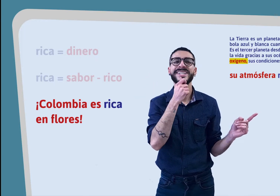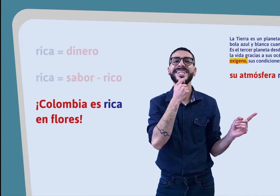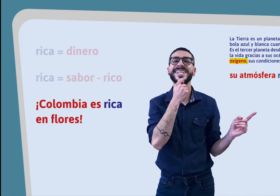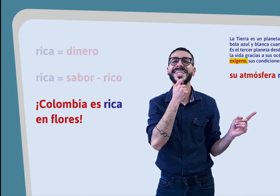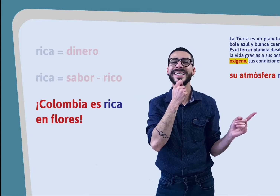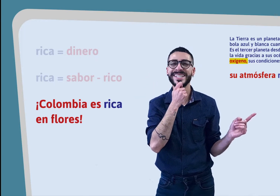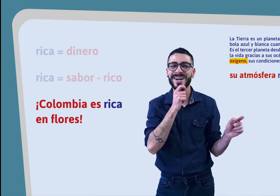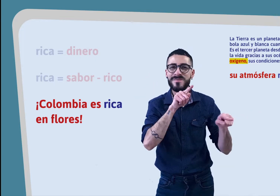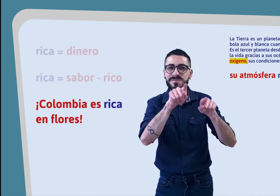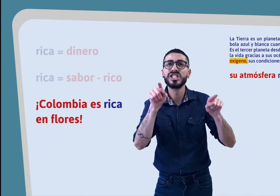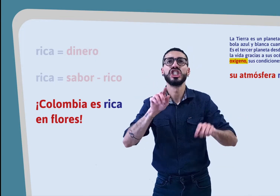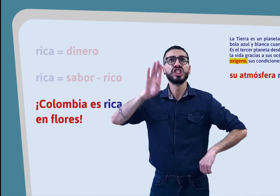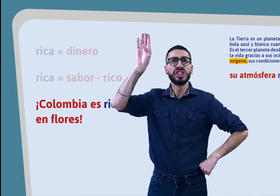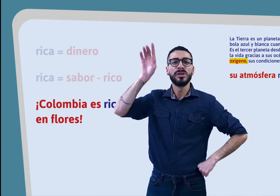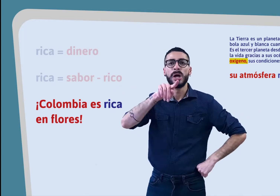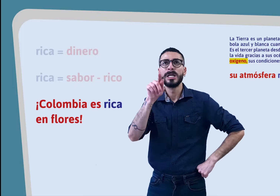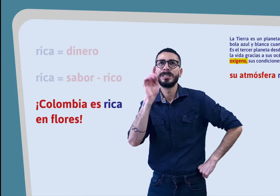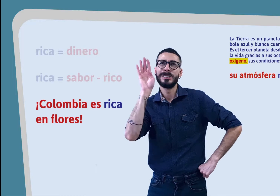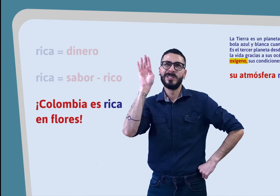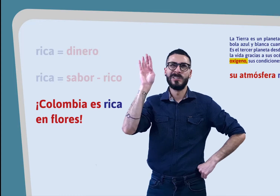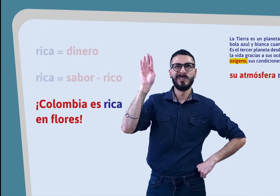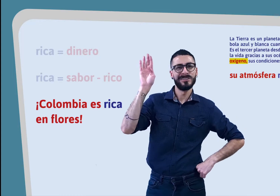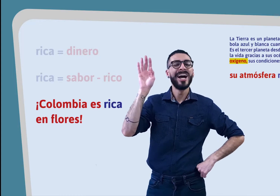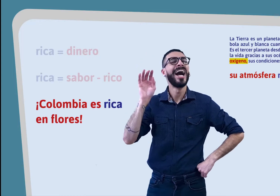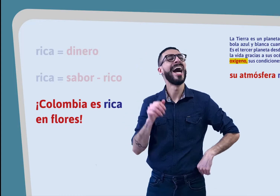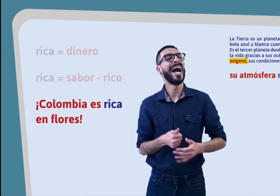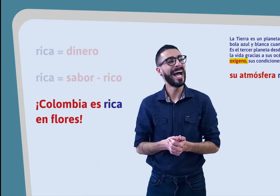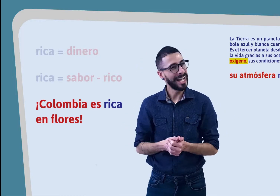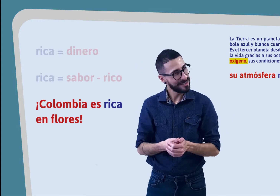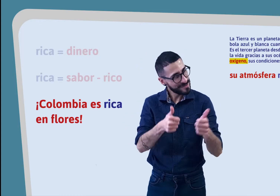Muy bien, veo que algunos dicen que sí y otros dicen tienen dudas.